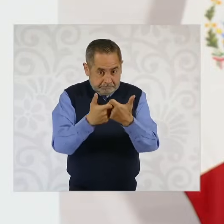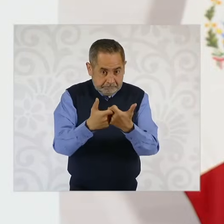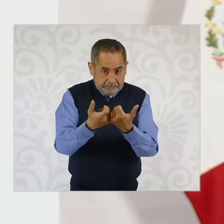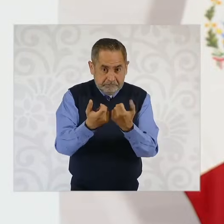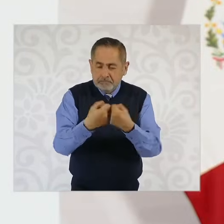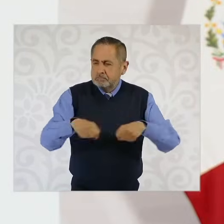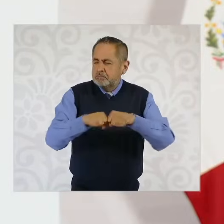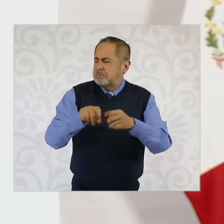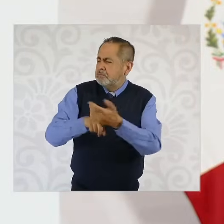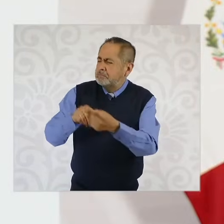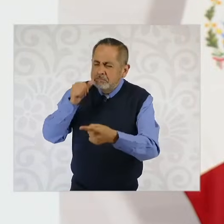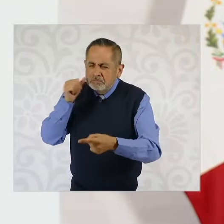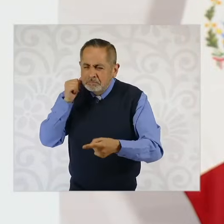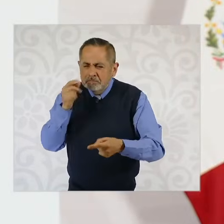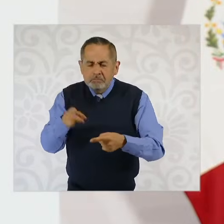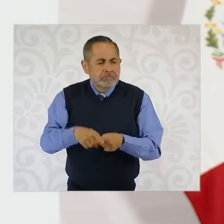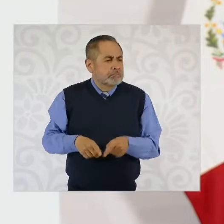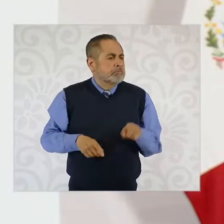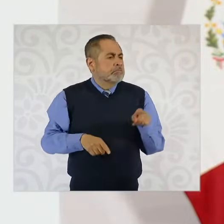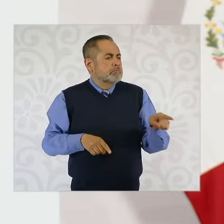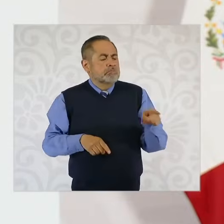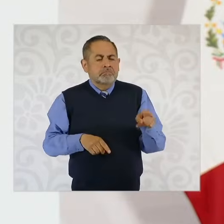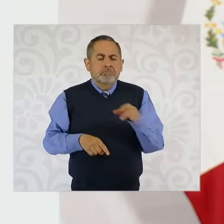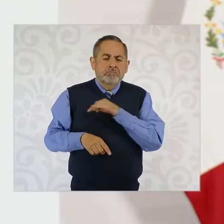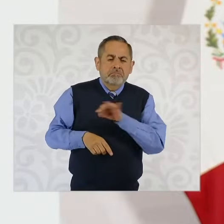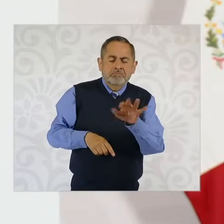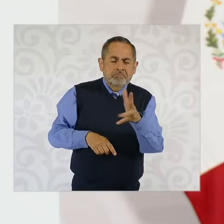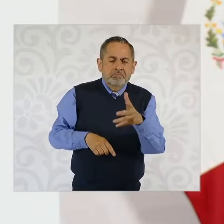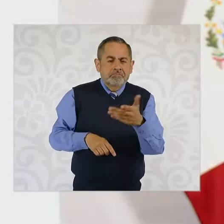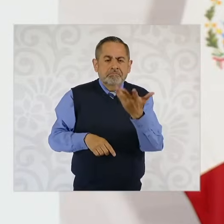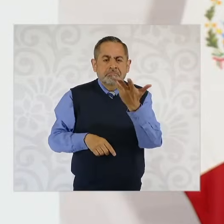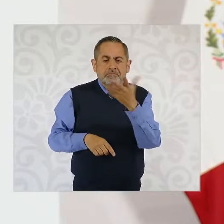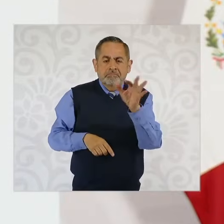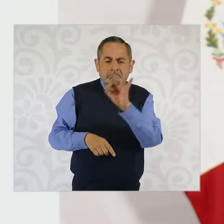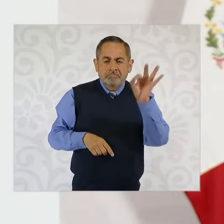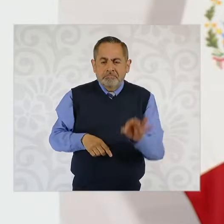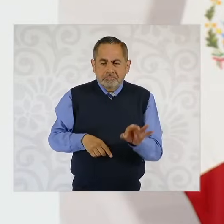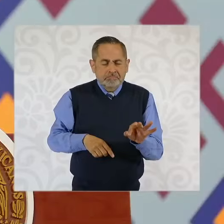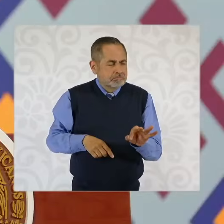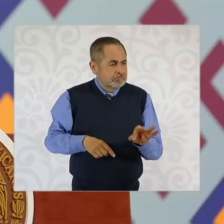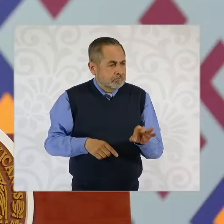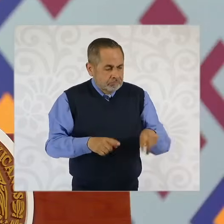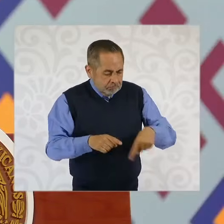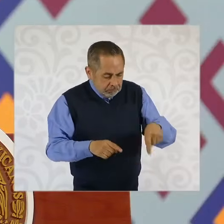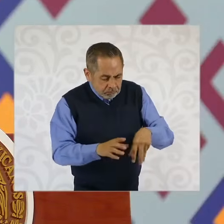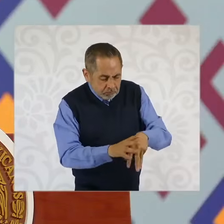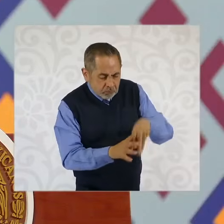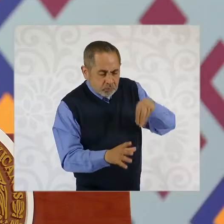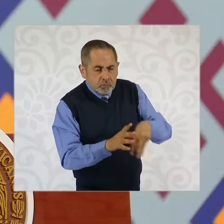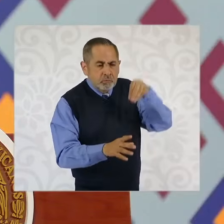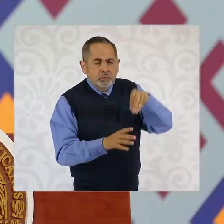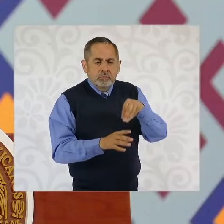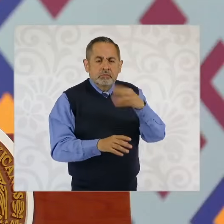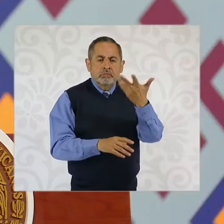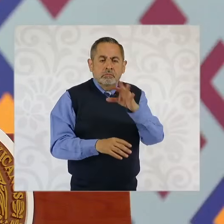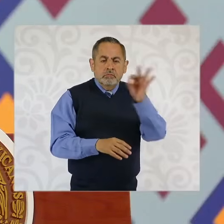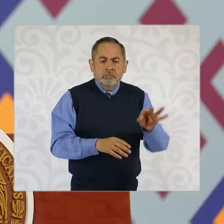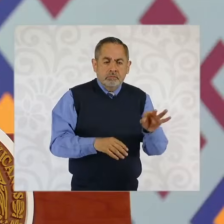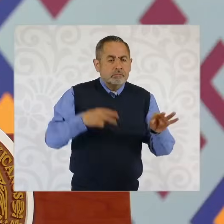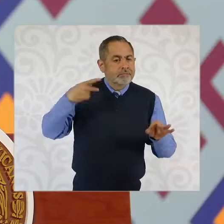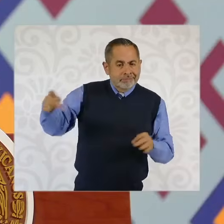cuando dijimos como el 10% prácticamente de la explotación de petróleo entonces esa es la nueva